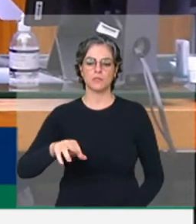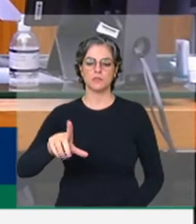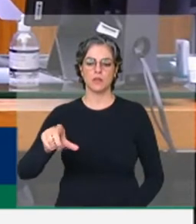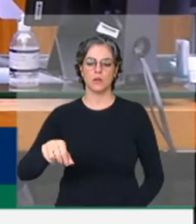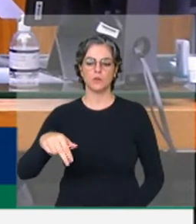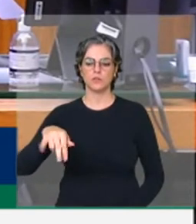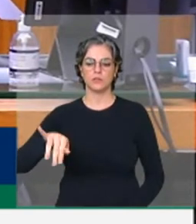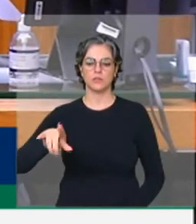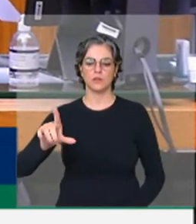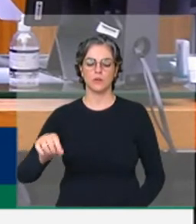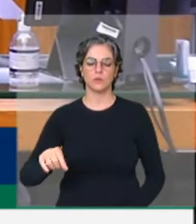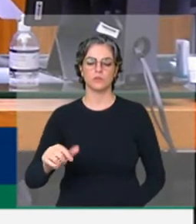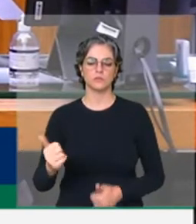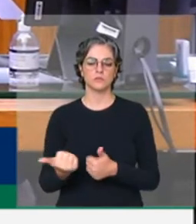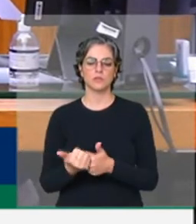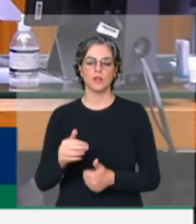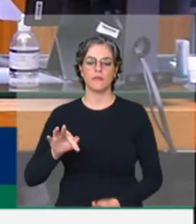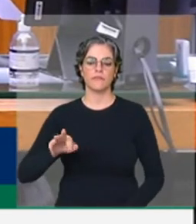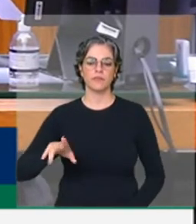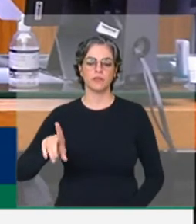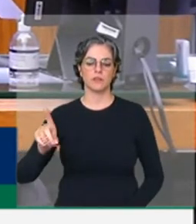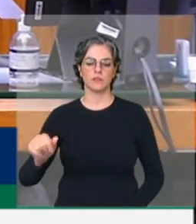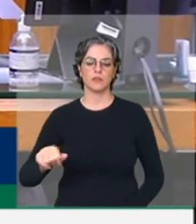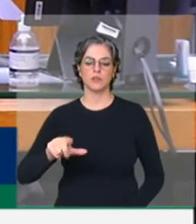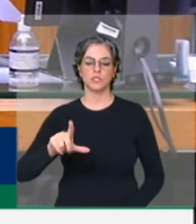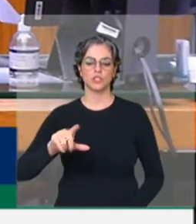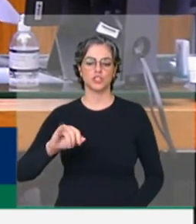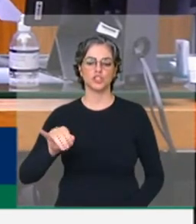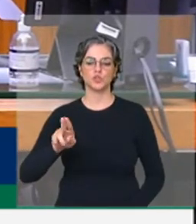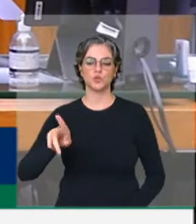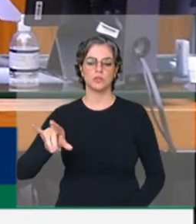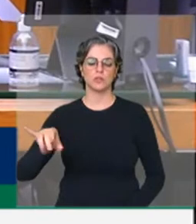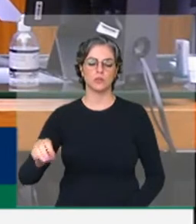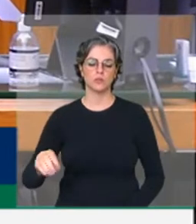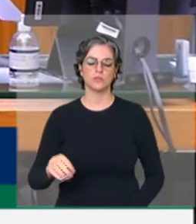NILO PSB TITULAR. SUPLENTES. FERNANDA MELCHIONNA JÚLIO DELGADO. BLOCO PARTIDO NOVO